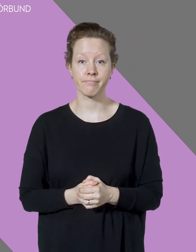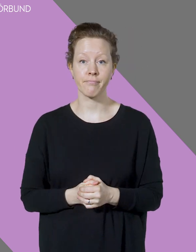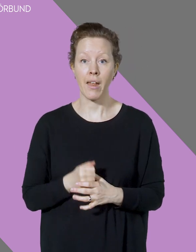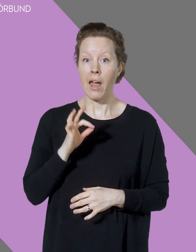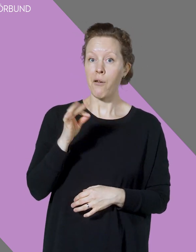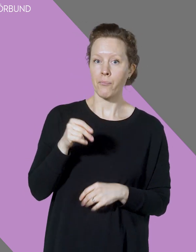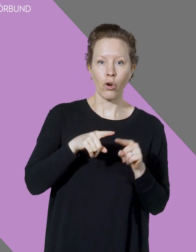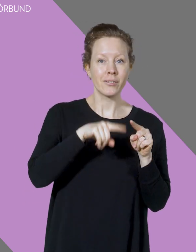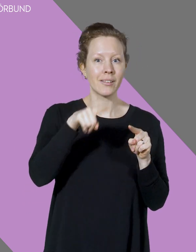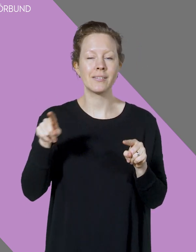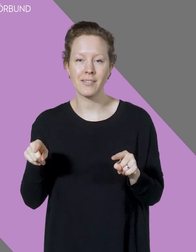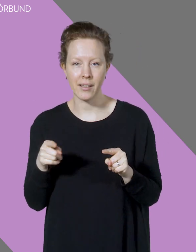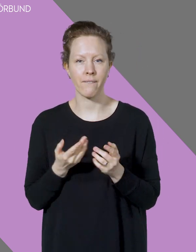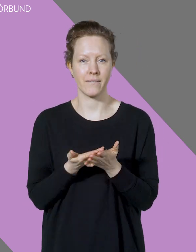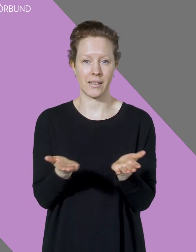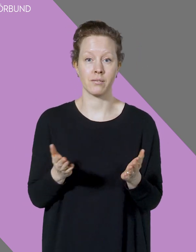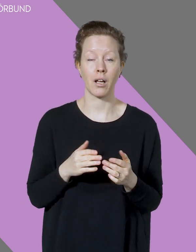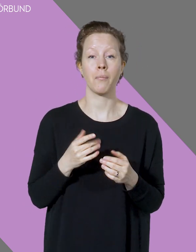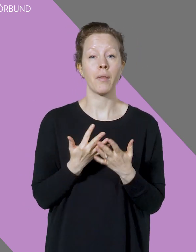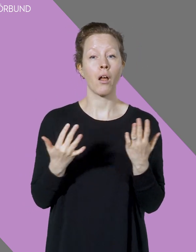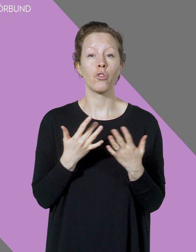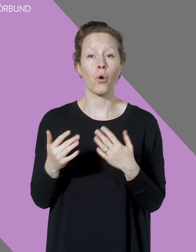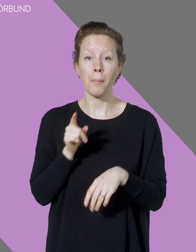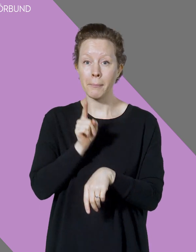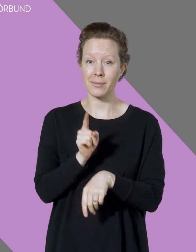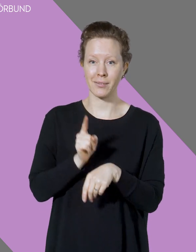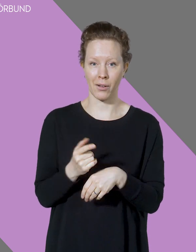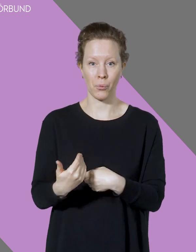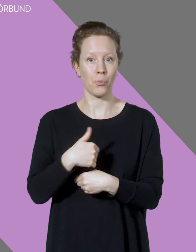Enligt FPA:s statistik hade antalet beställningar där den behövande -